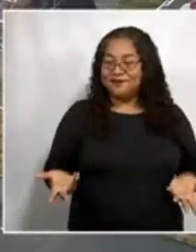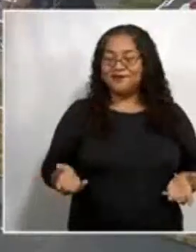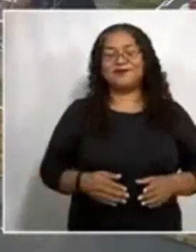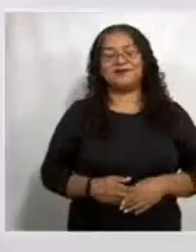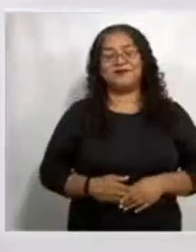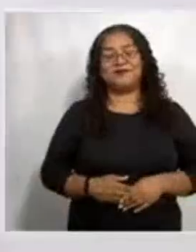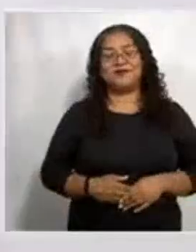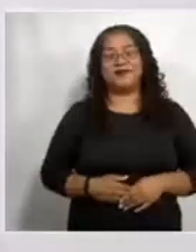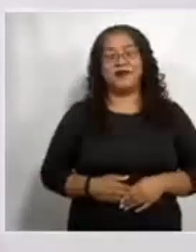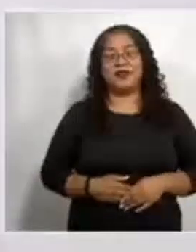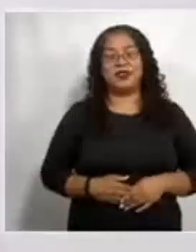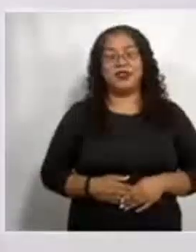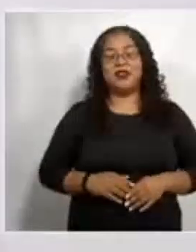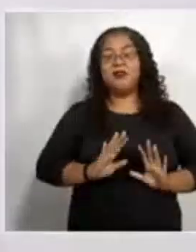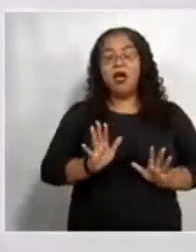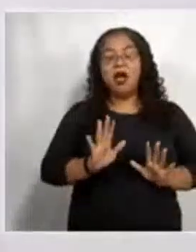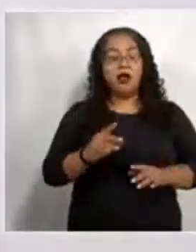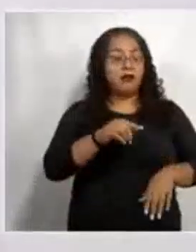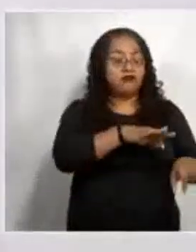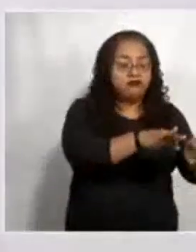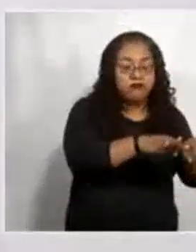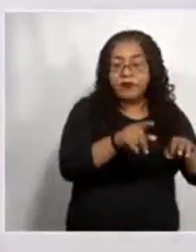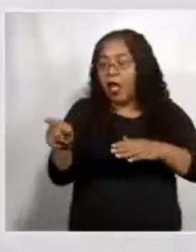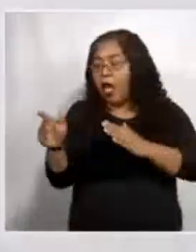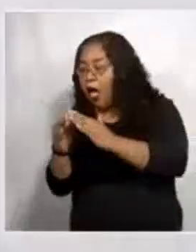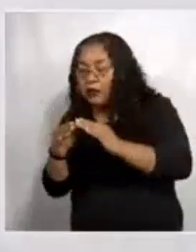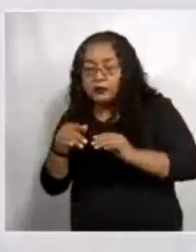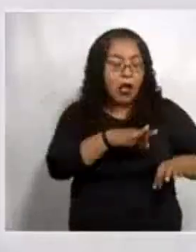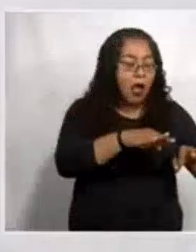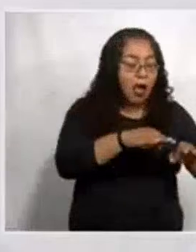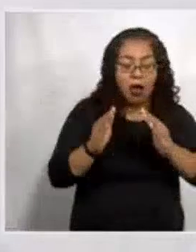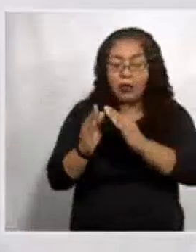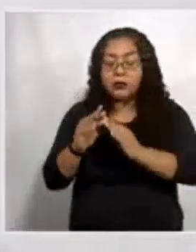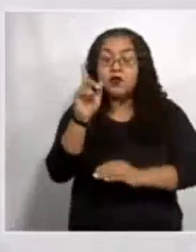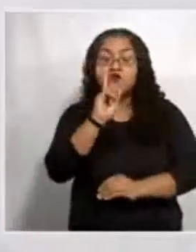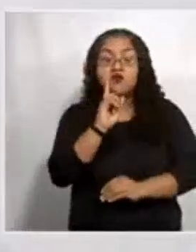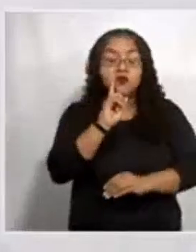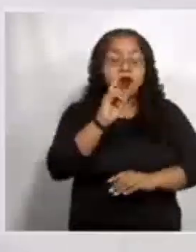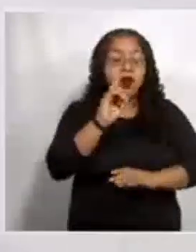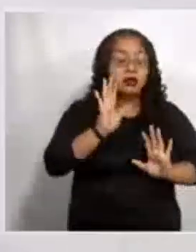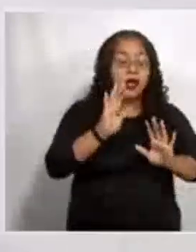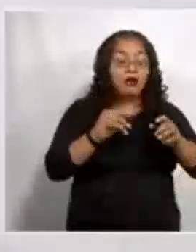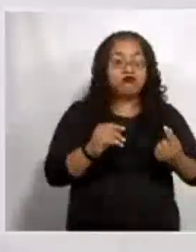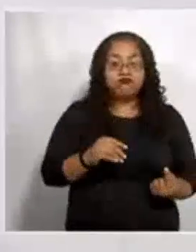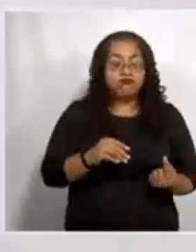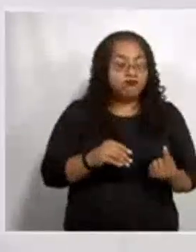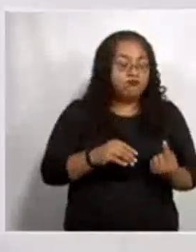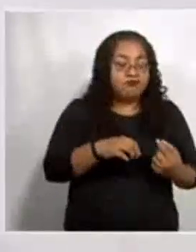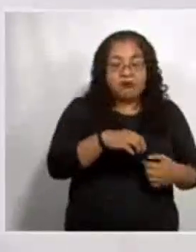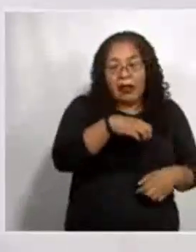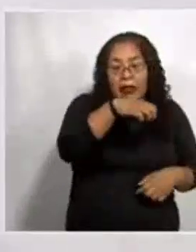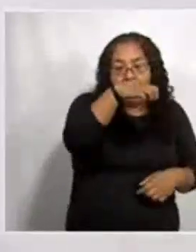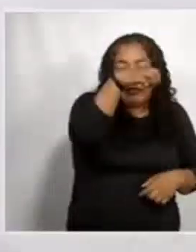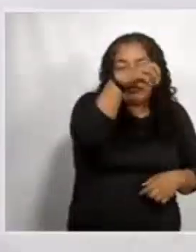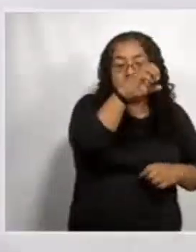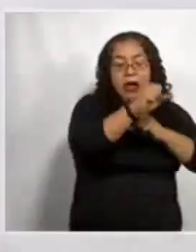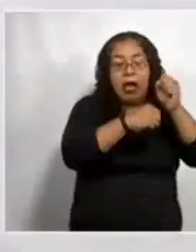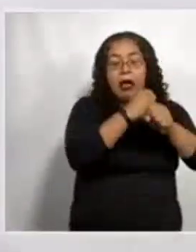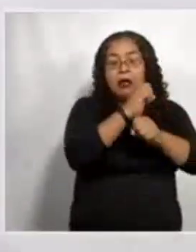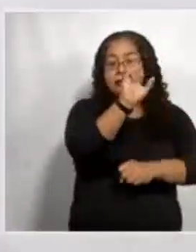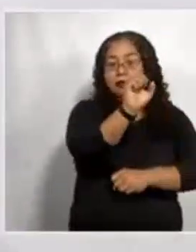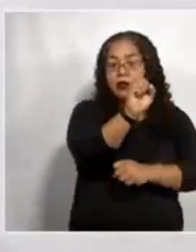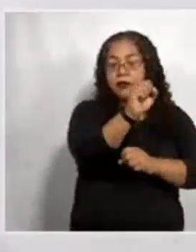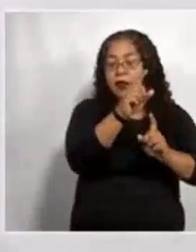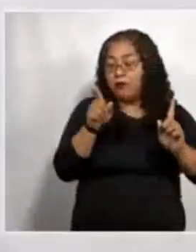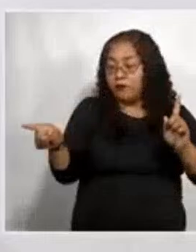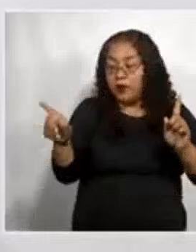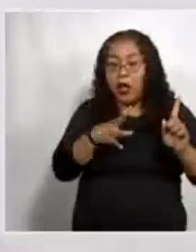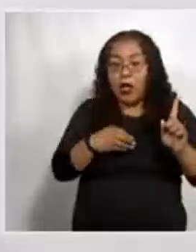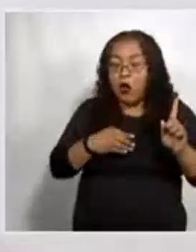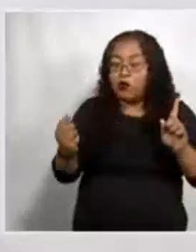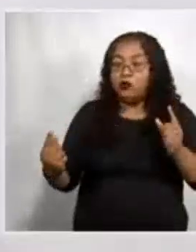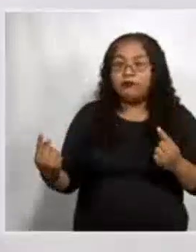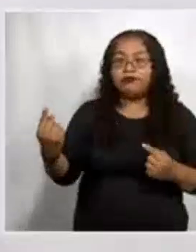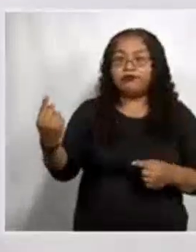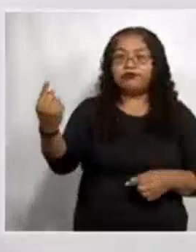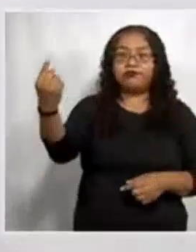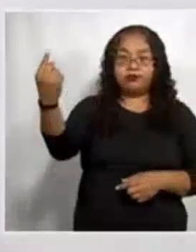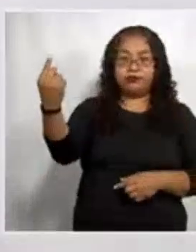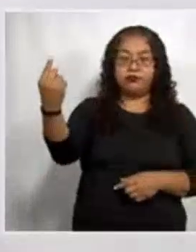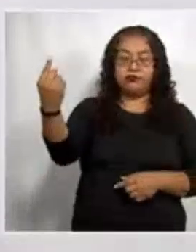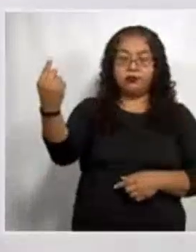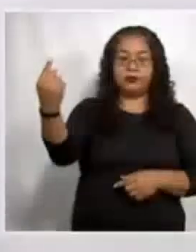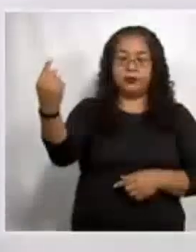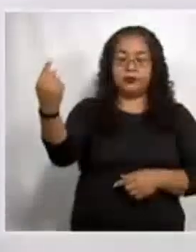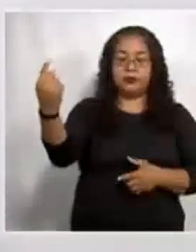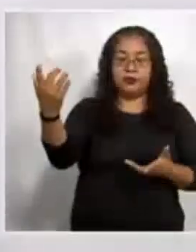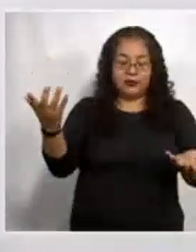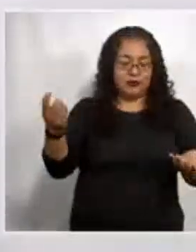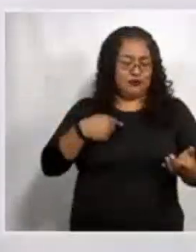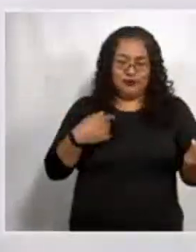Llegamos a los 60 años, ya crecieron los hijos. Es es lo que les digo porque tengo 63. Y ahora,